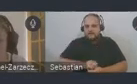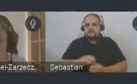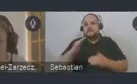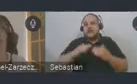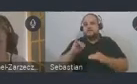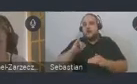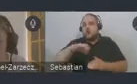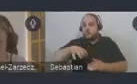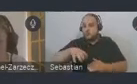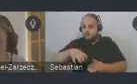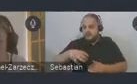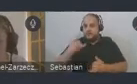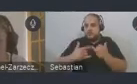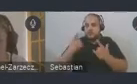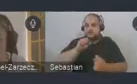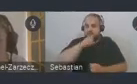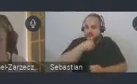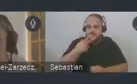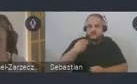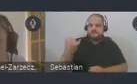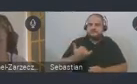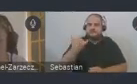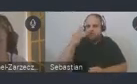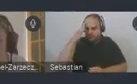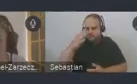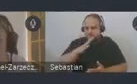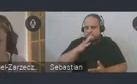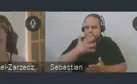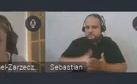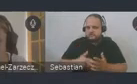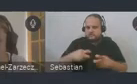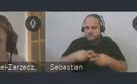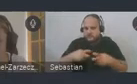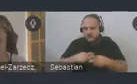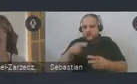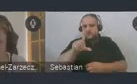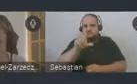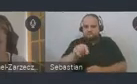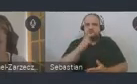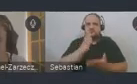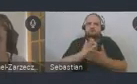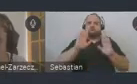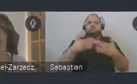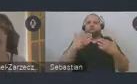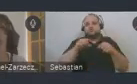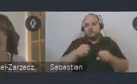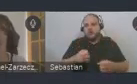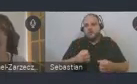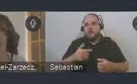Osoby starsze nie zawsze potrafią korzystać z platformy. Klikną link i sądzą, że działa, a np. trzeba instalować.